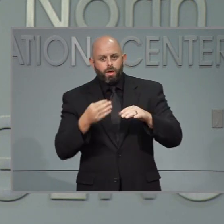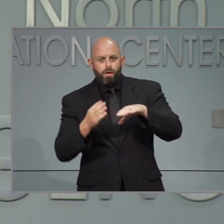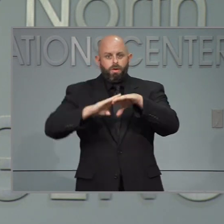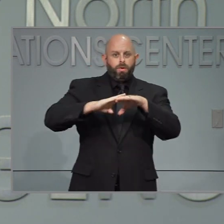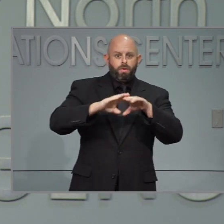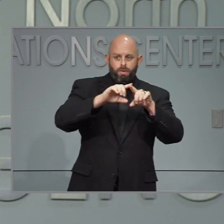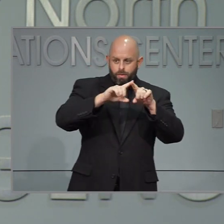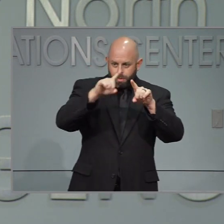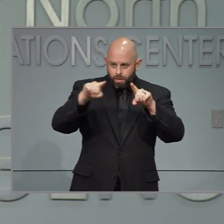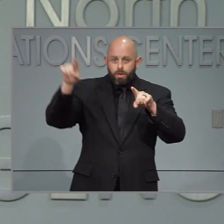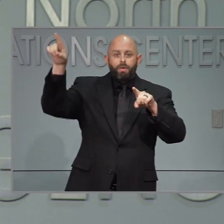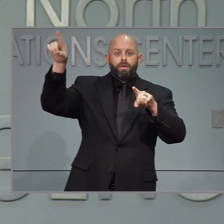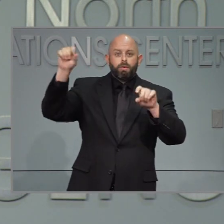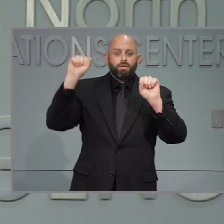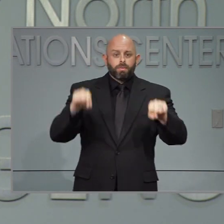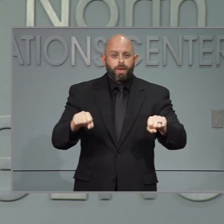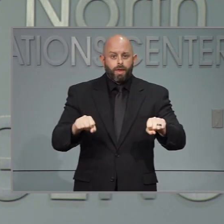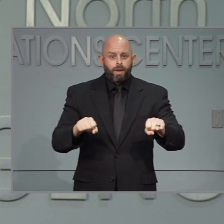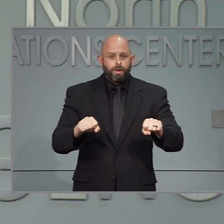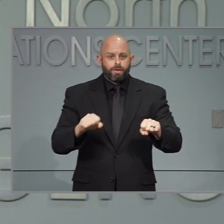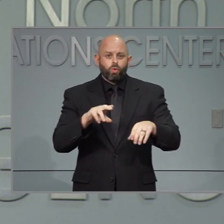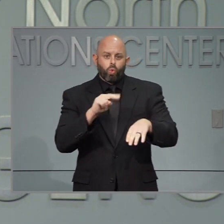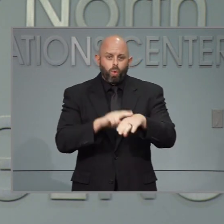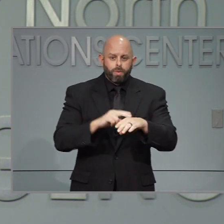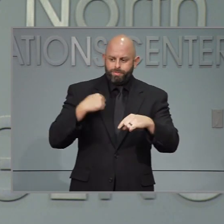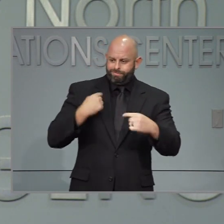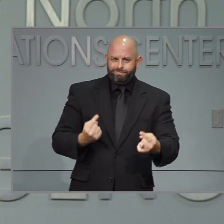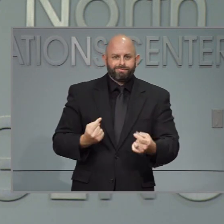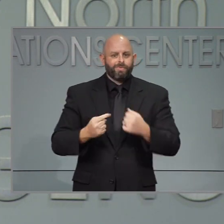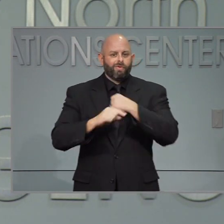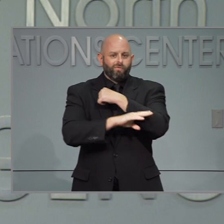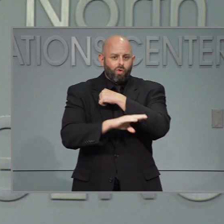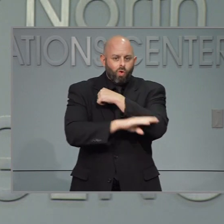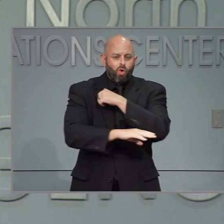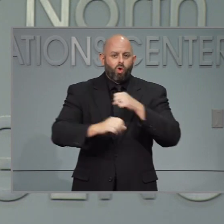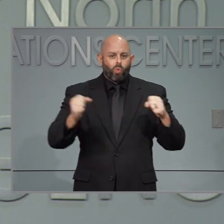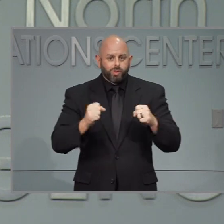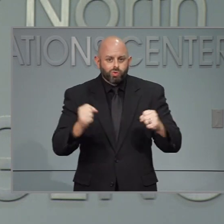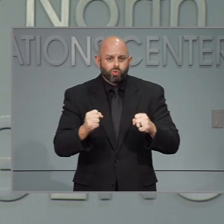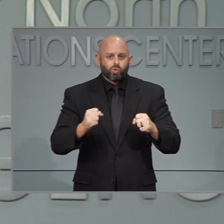Nosotros sabemos que, conforme, avancemos al invierno. Vamos a